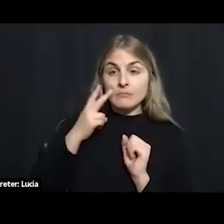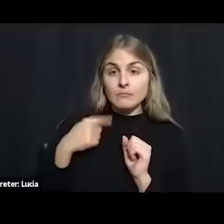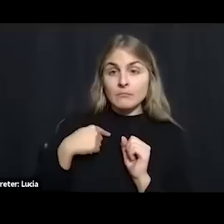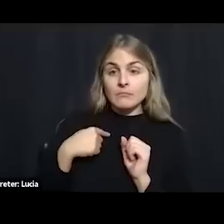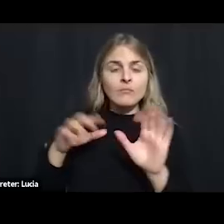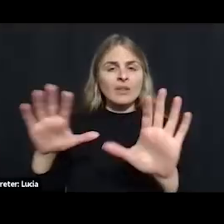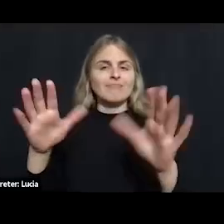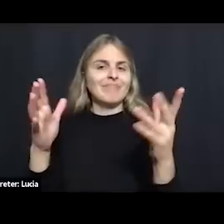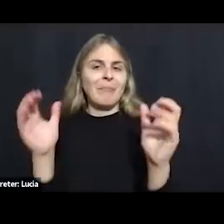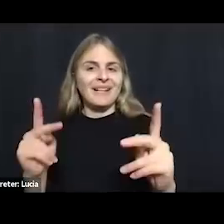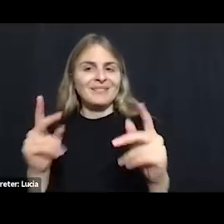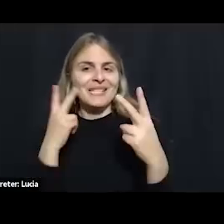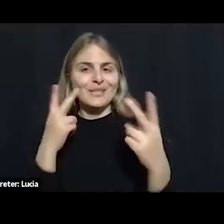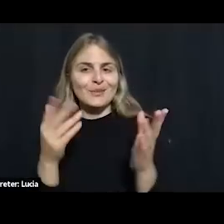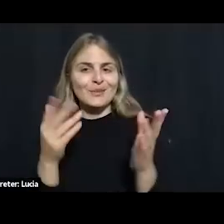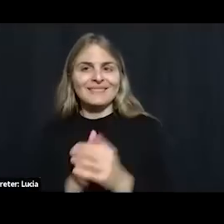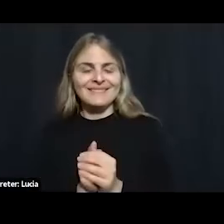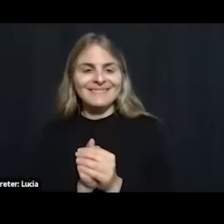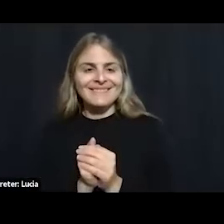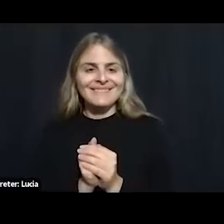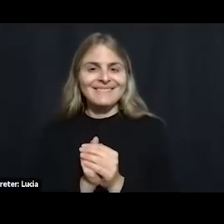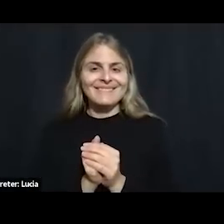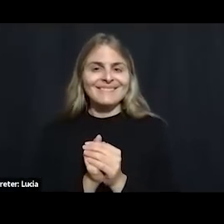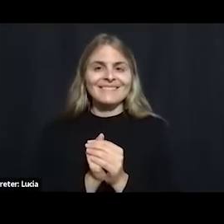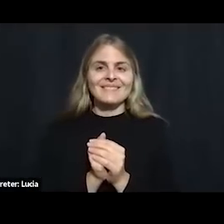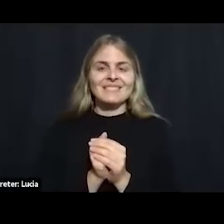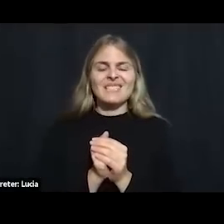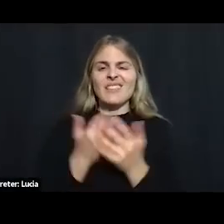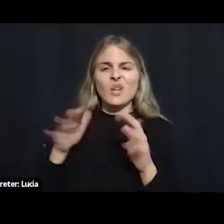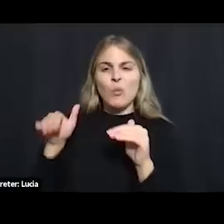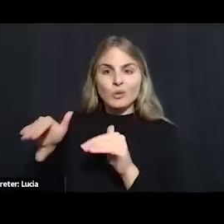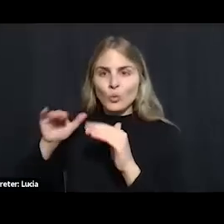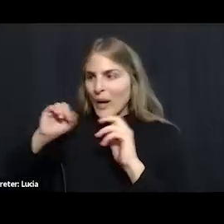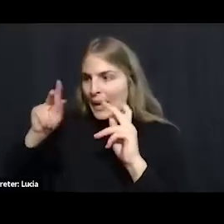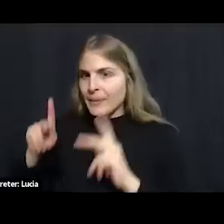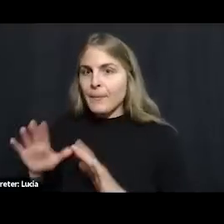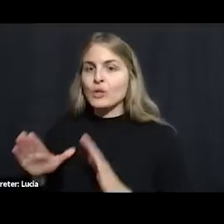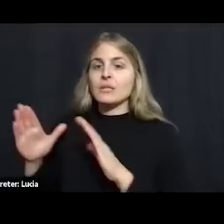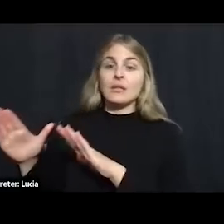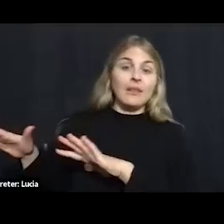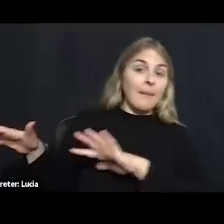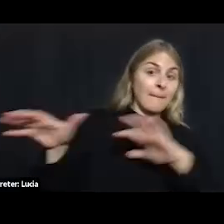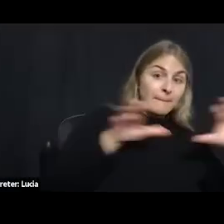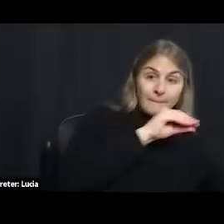Lo tenemos de vuelta. - Está bien. No querían despertar a esta persona, así que volvieron más tarde, pero el borde estaba vacío.